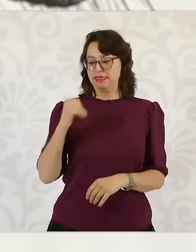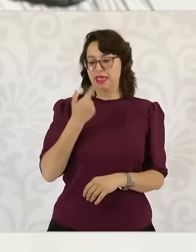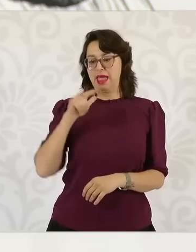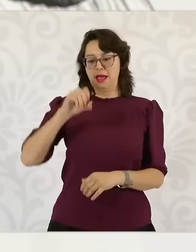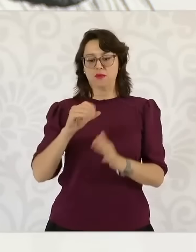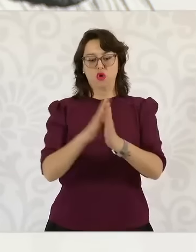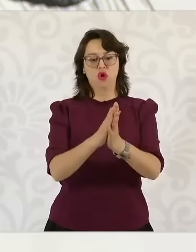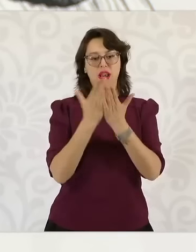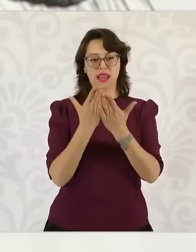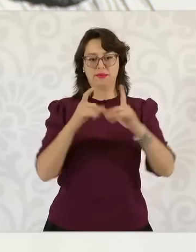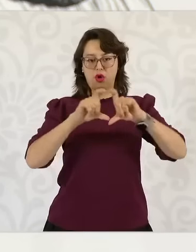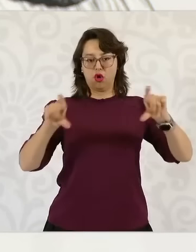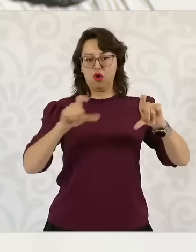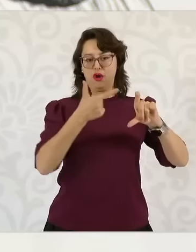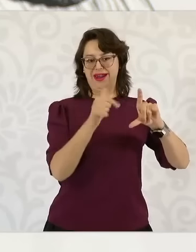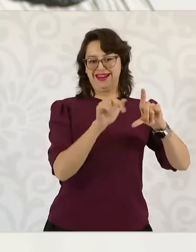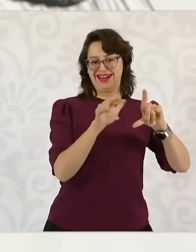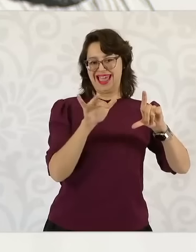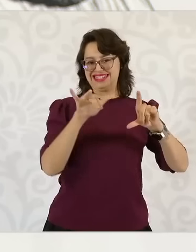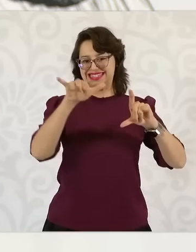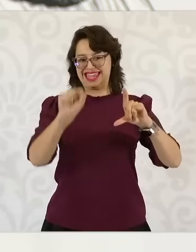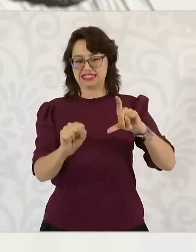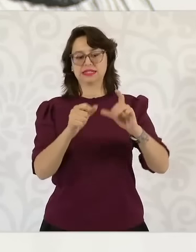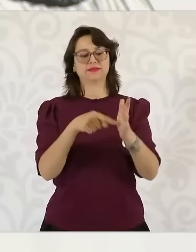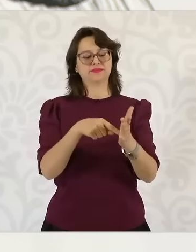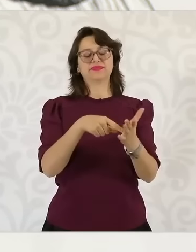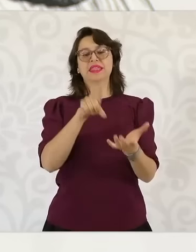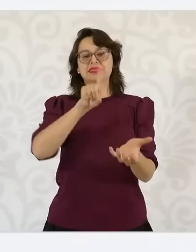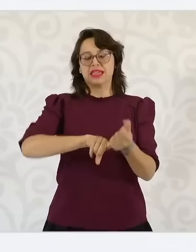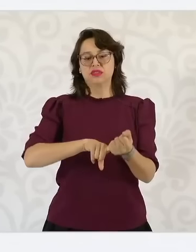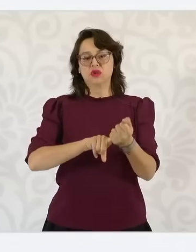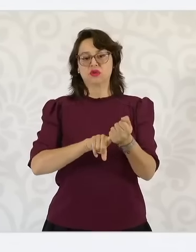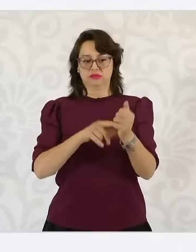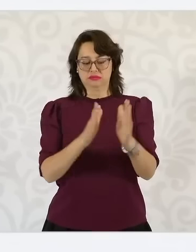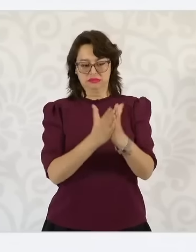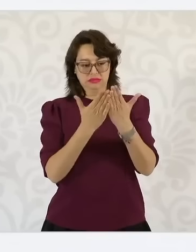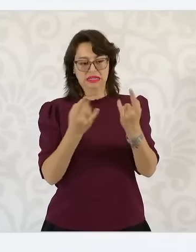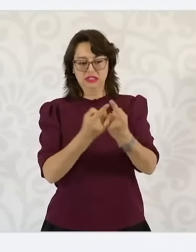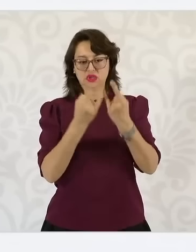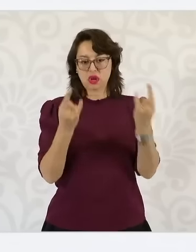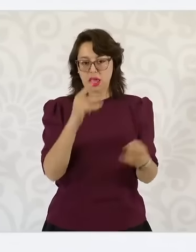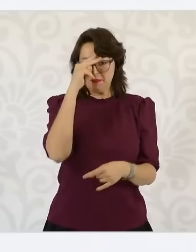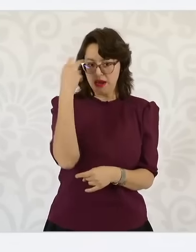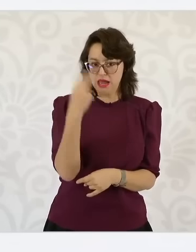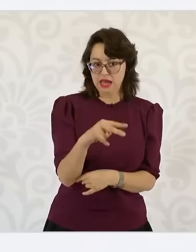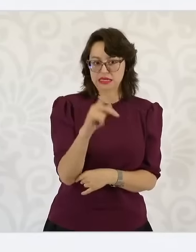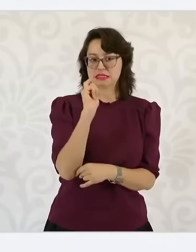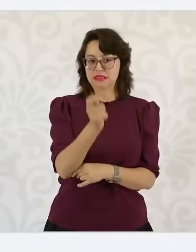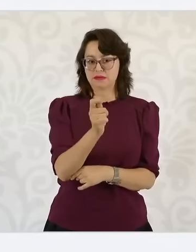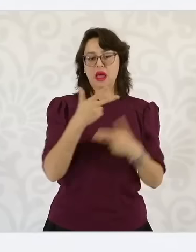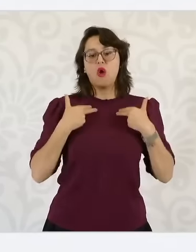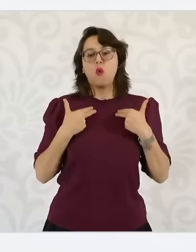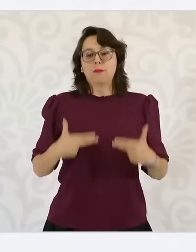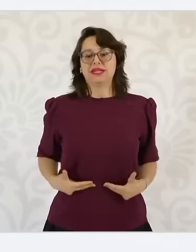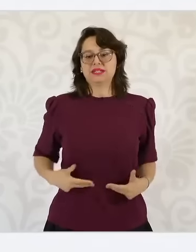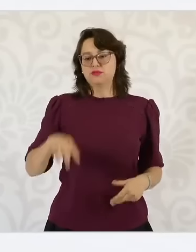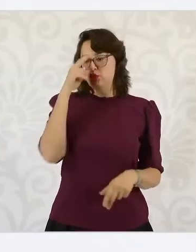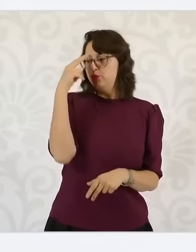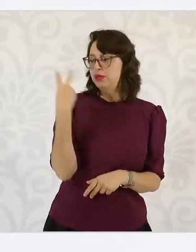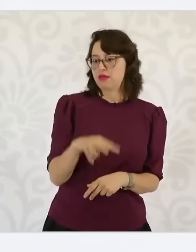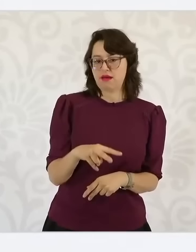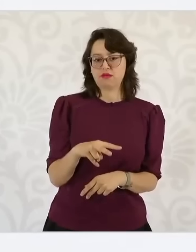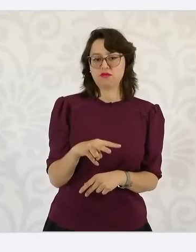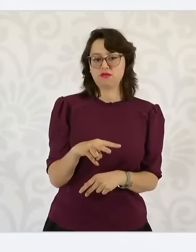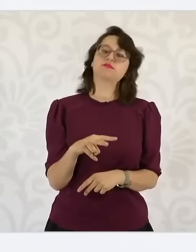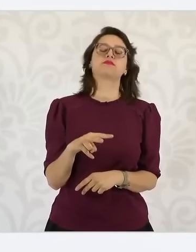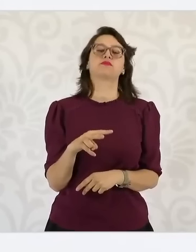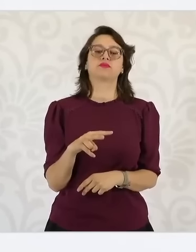muy un capítulo muy bonito de la historia de méxico que se llama el humanismo mexicano e